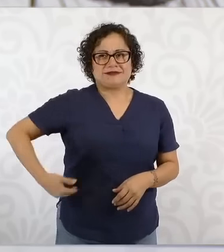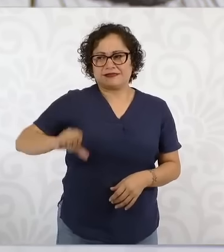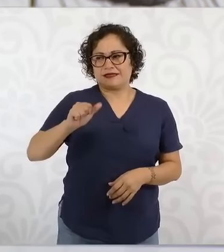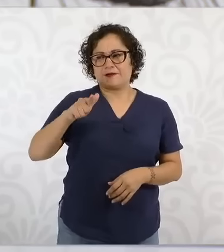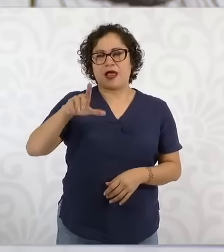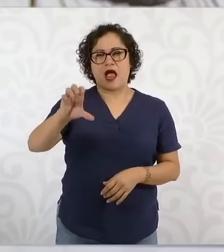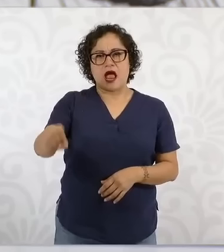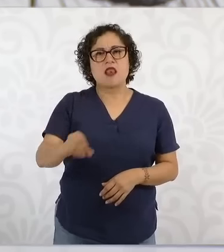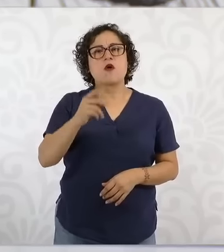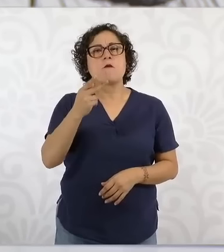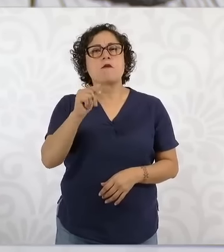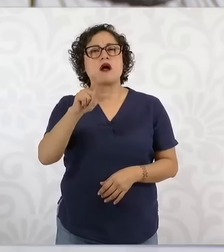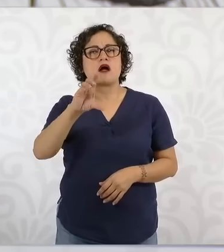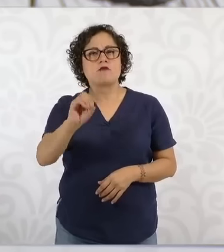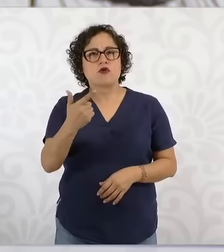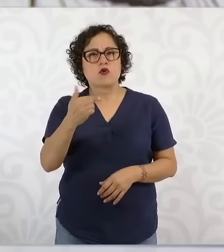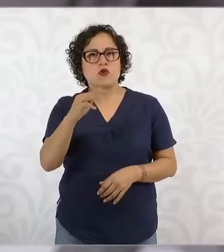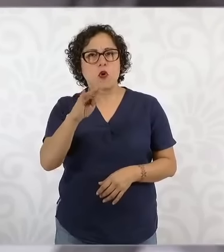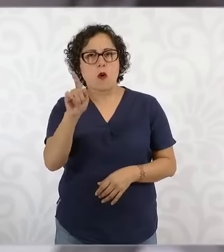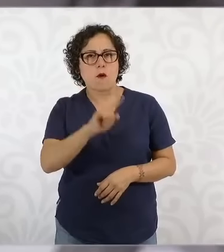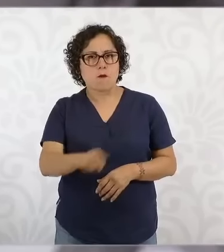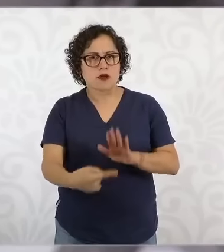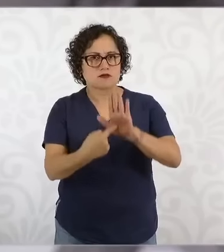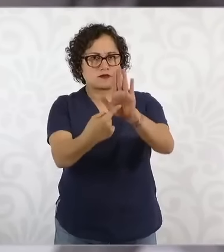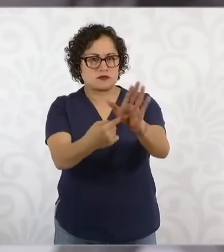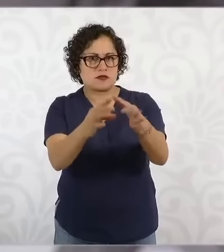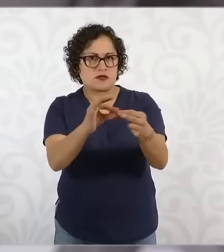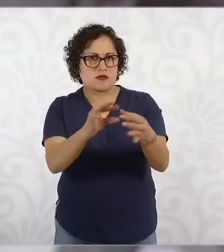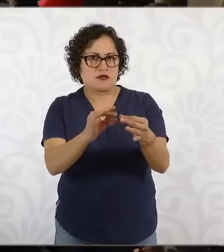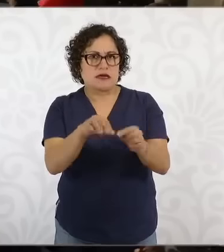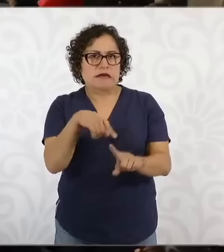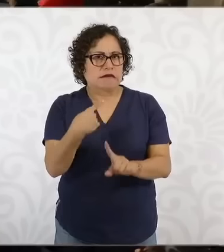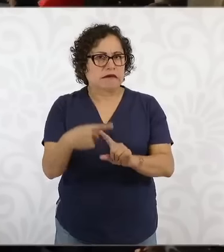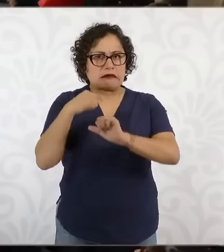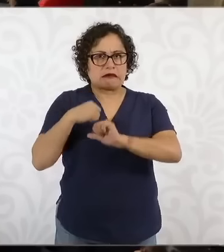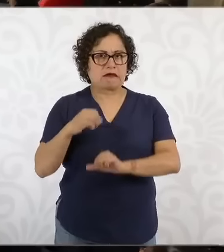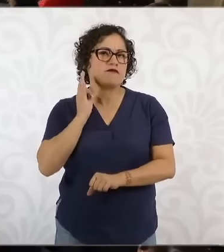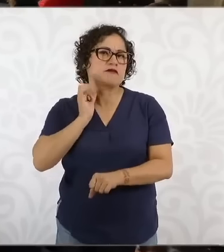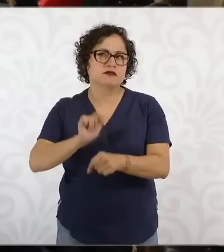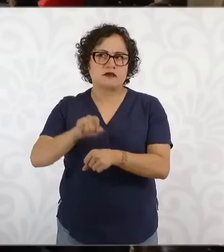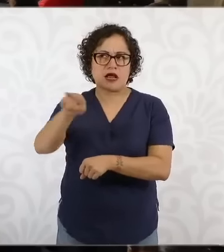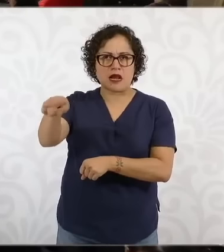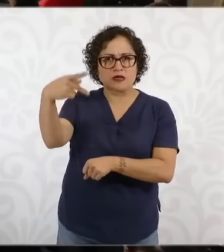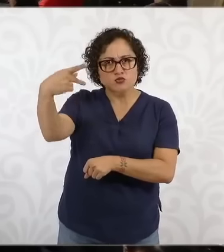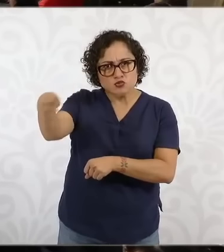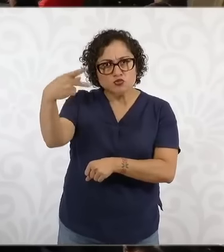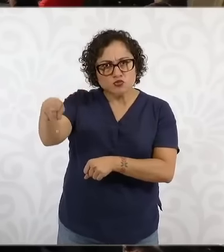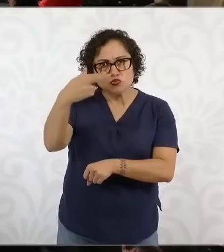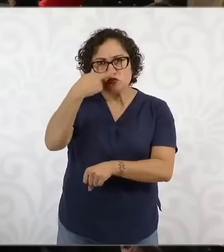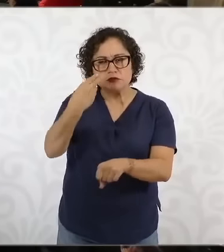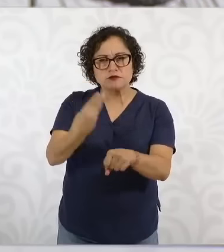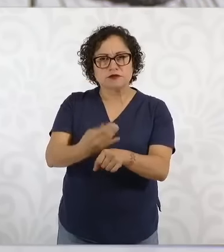Entonces, pues la fiscal puede informar sobre estos temas, pero nunca nosotros no, es decir,